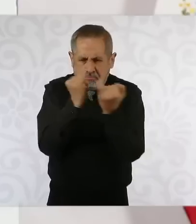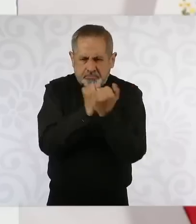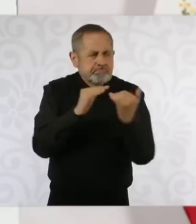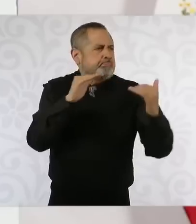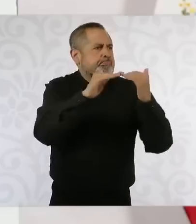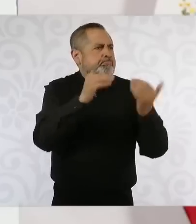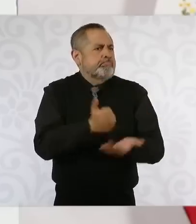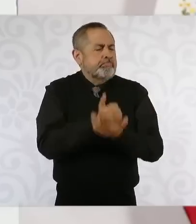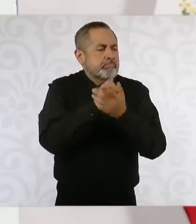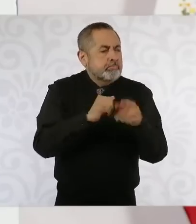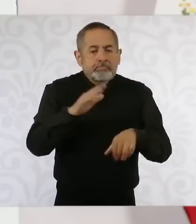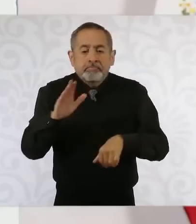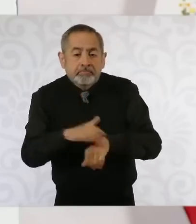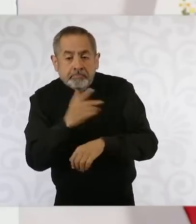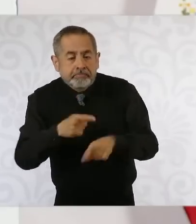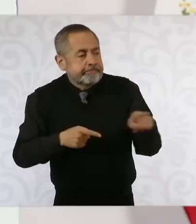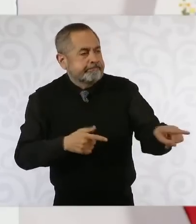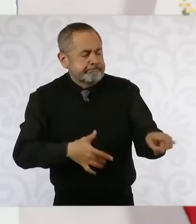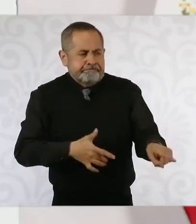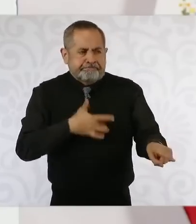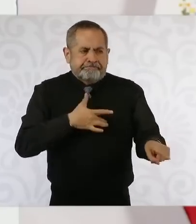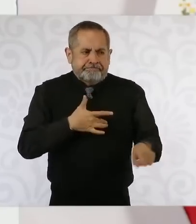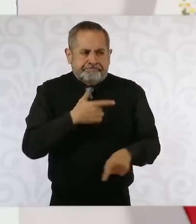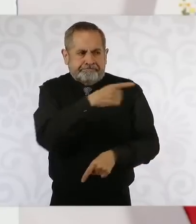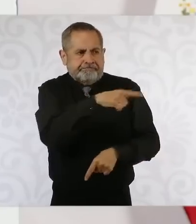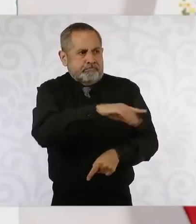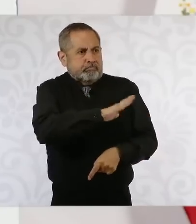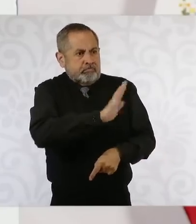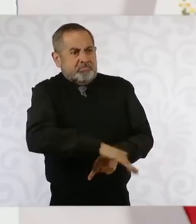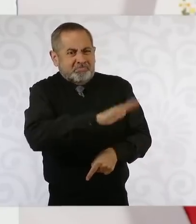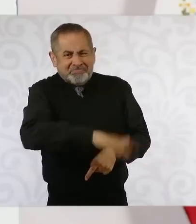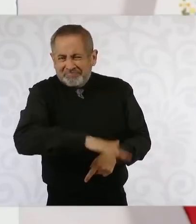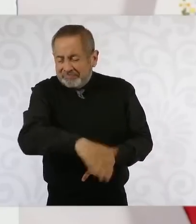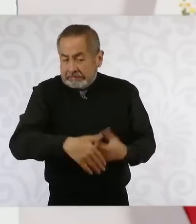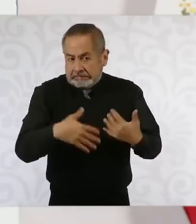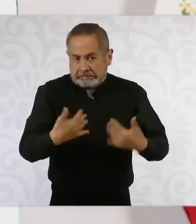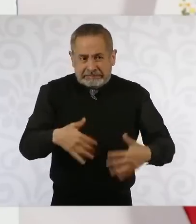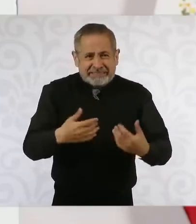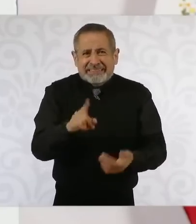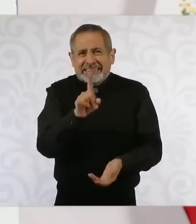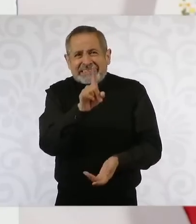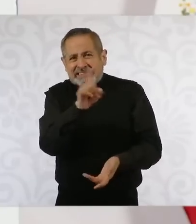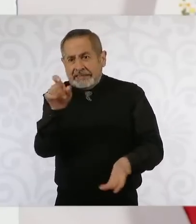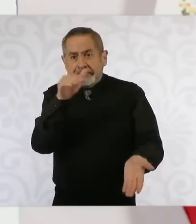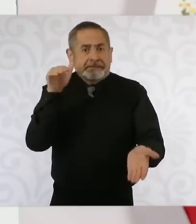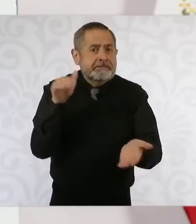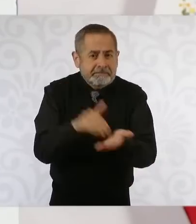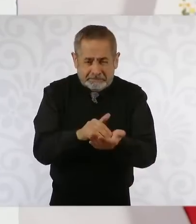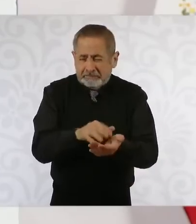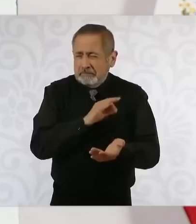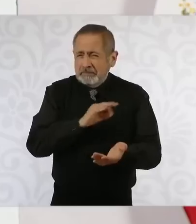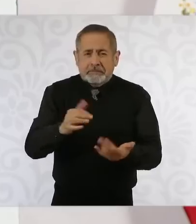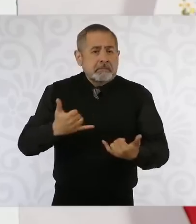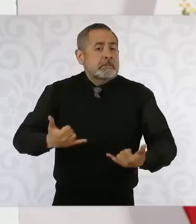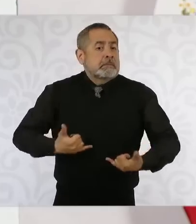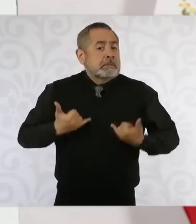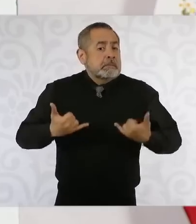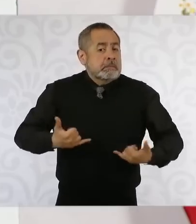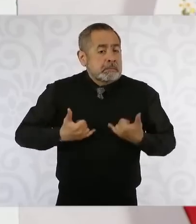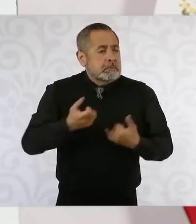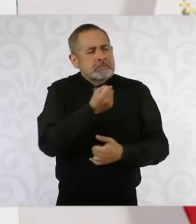razones humanitarias son más de 100,000 o cerca de 100000 jóvenes o personas que